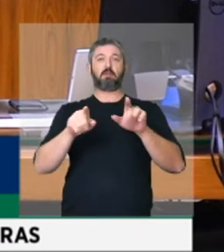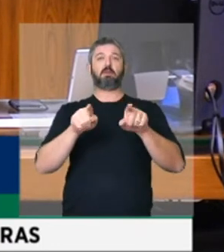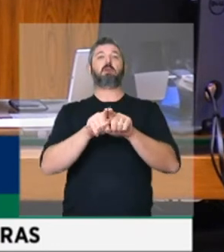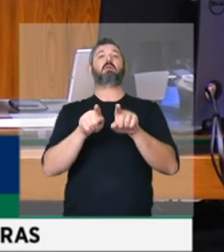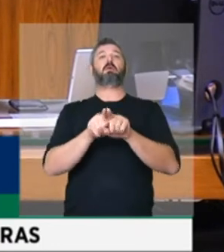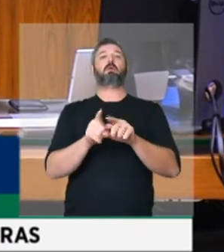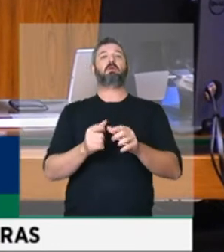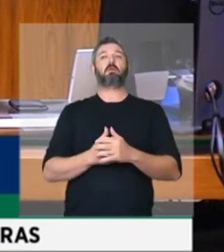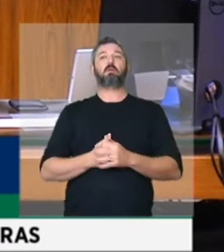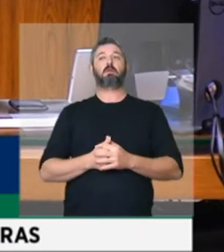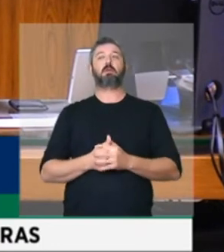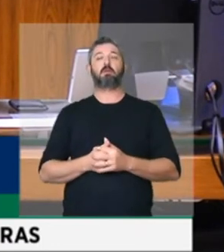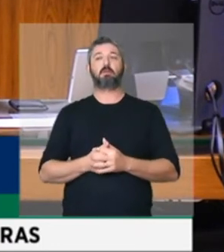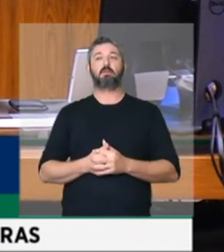DE JULHO DE 73, 24 DE JULHO DE